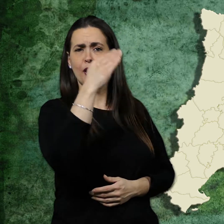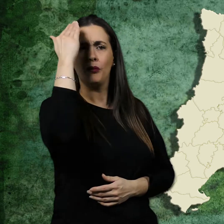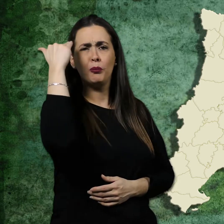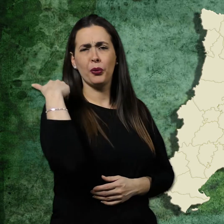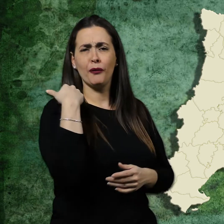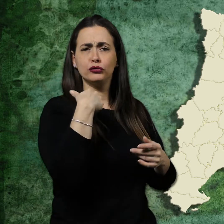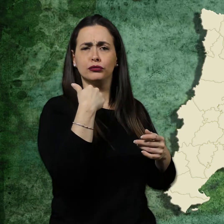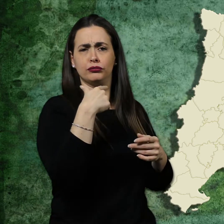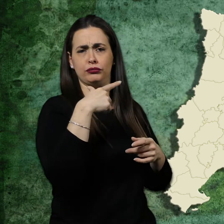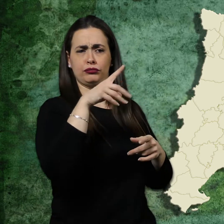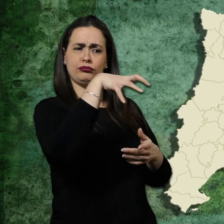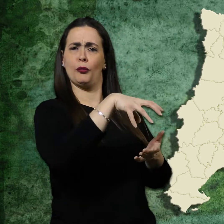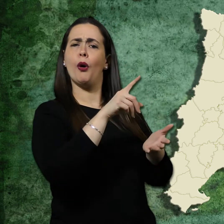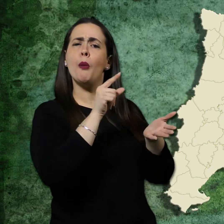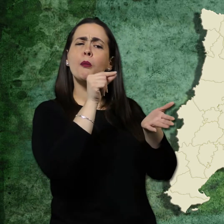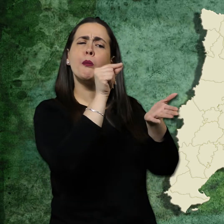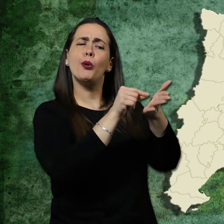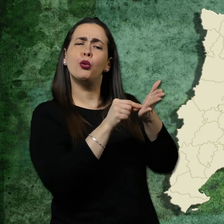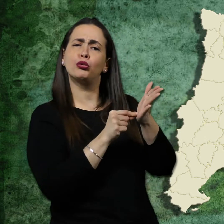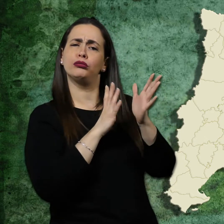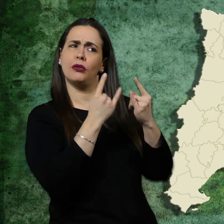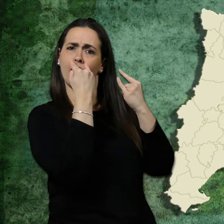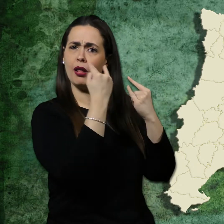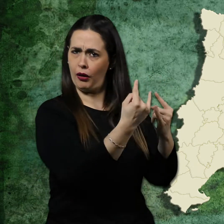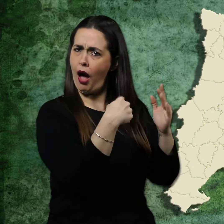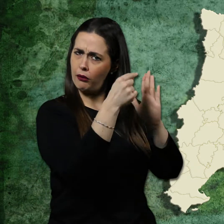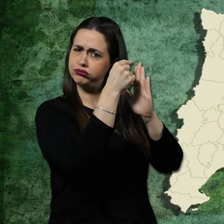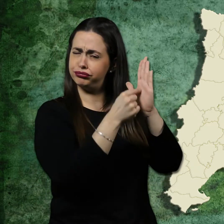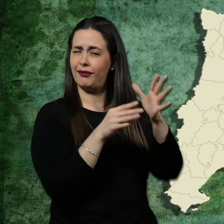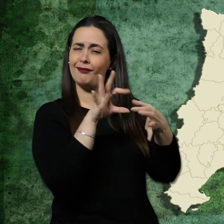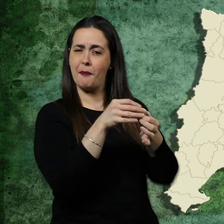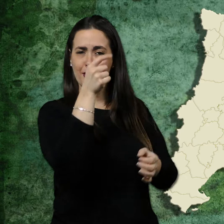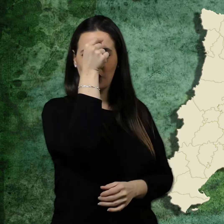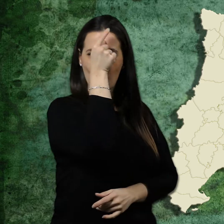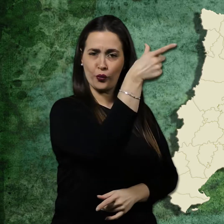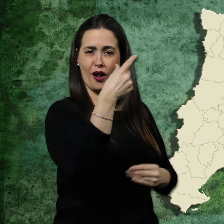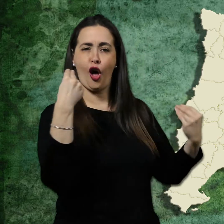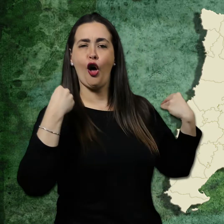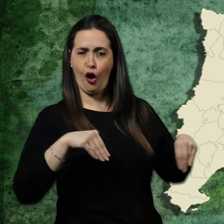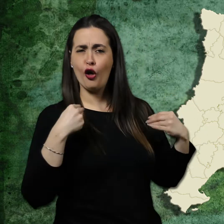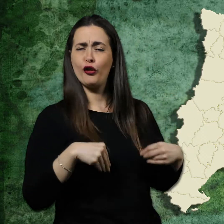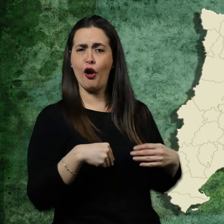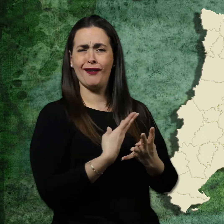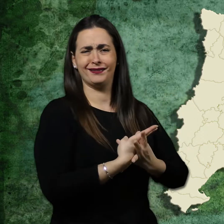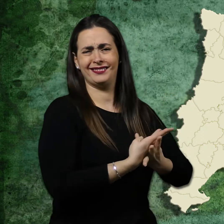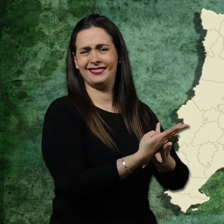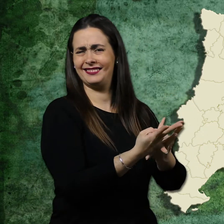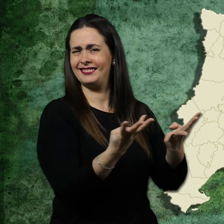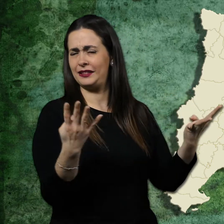Es tracta d'una població amb molts atractius per als visitants: una important oferta cultural i d'oci